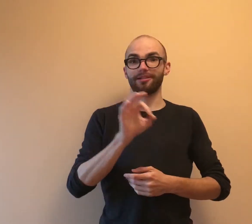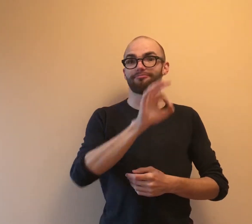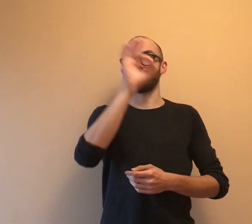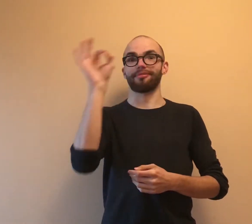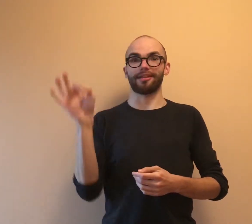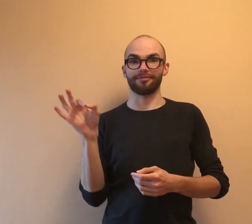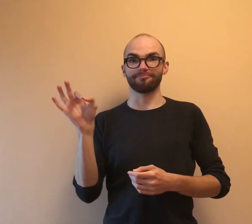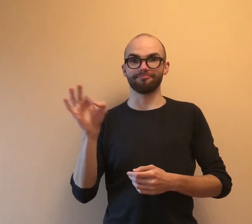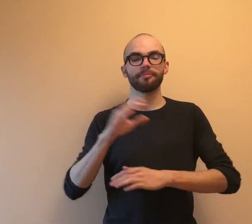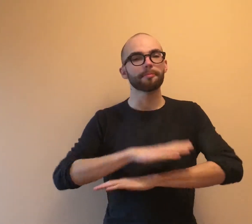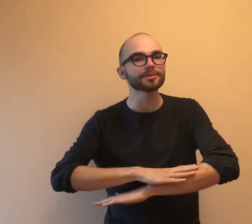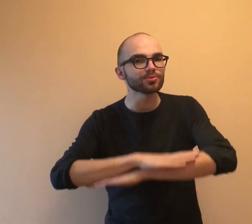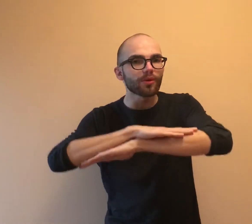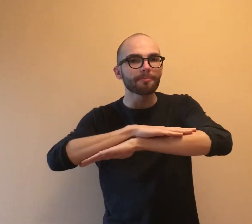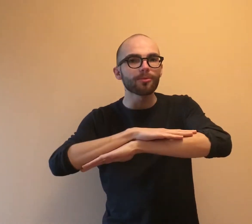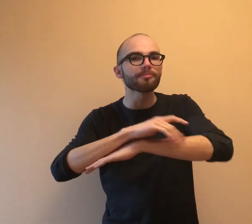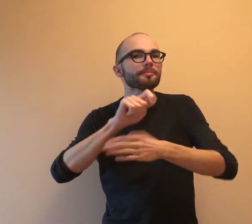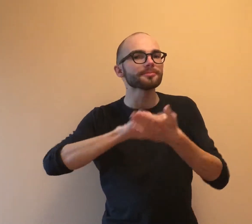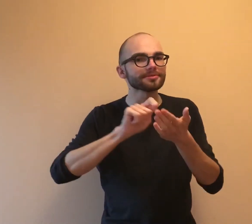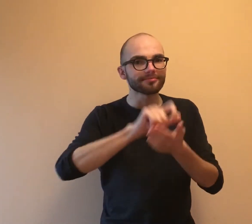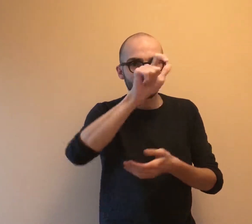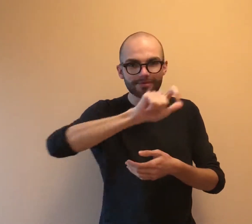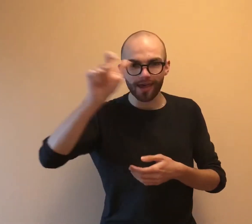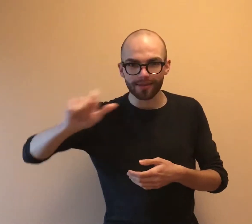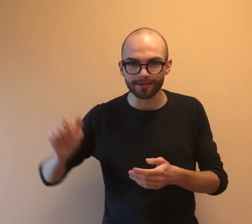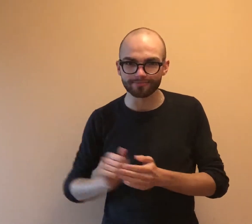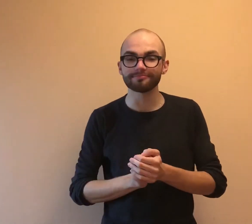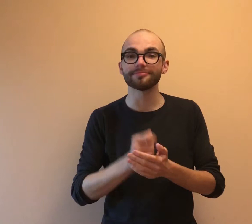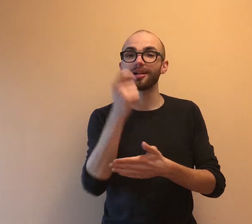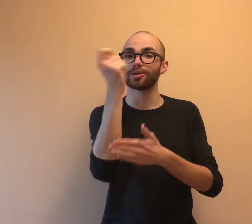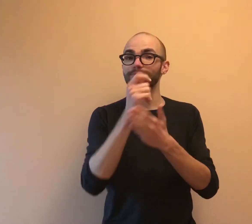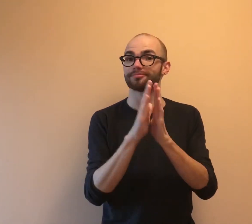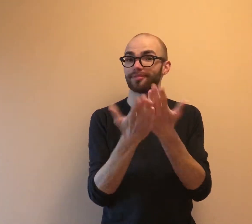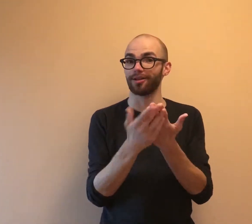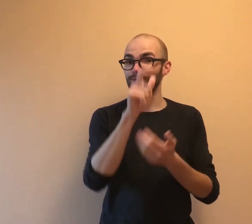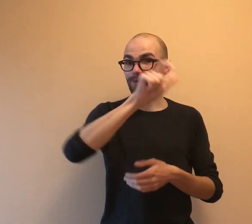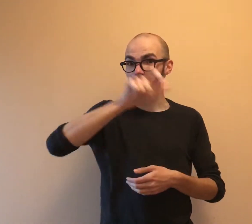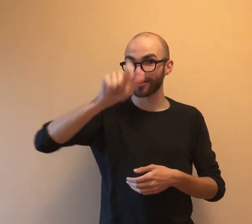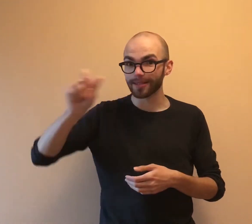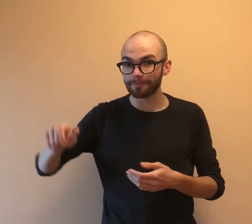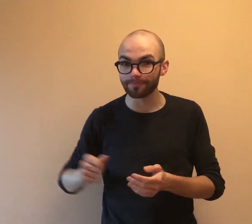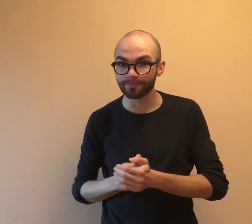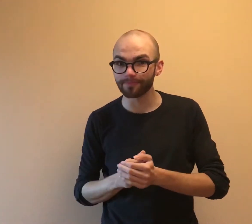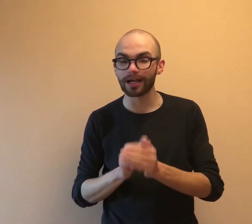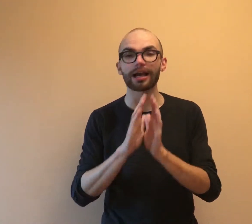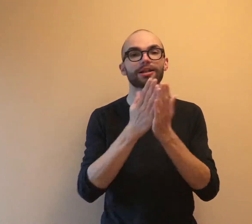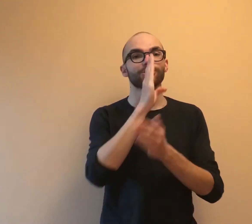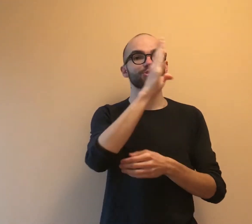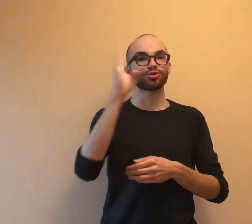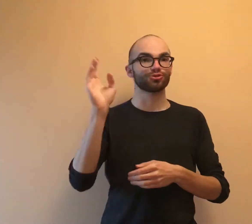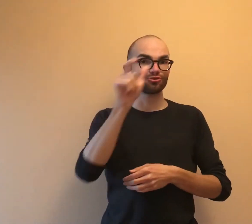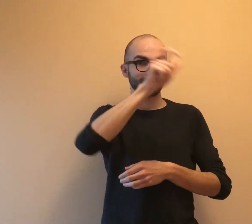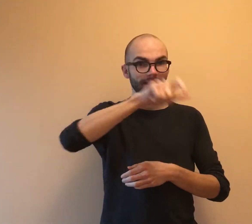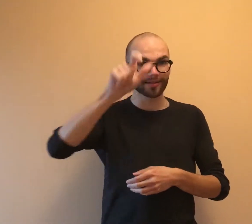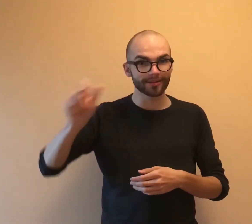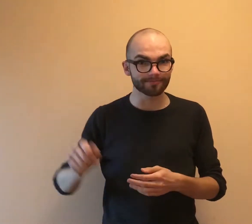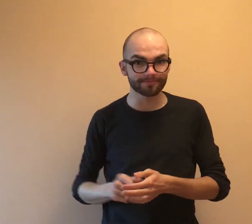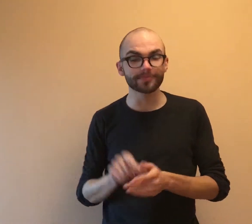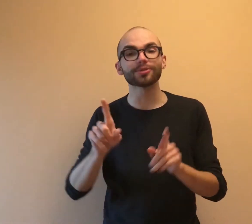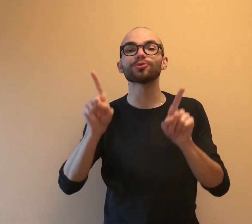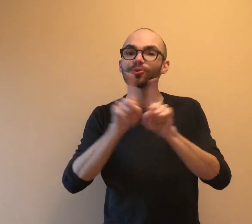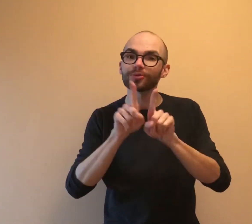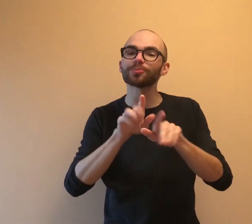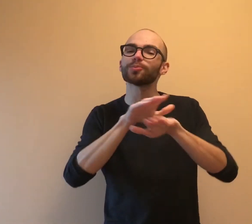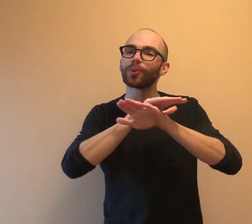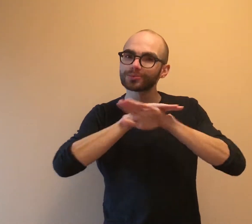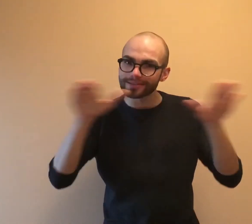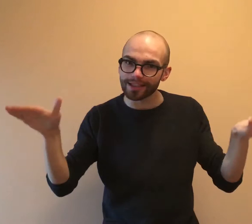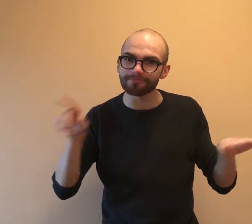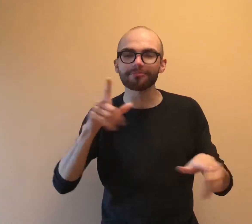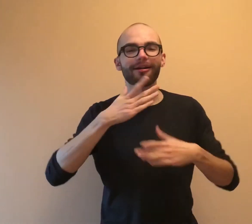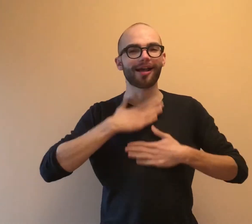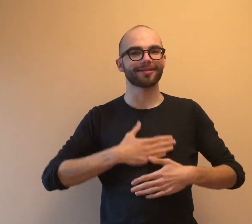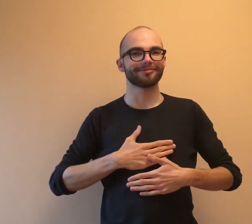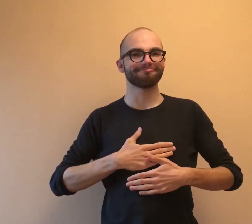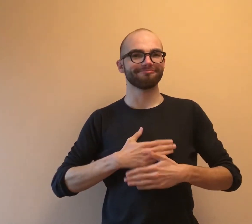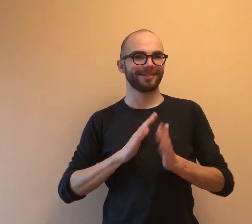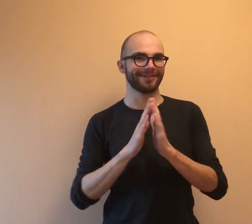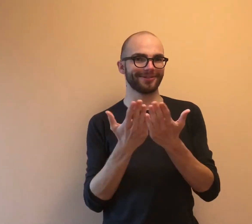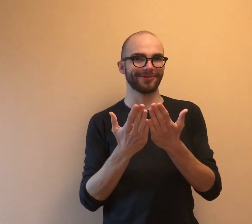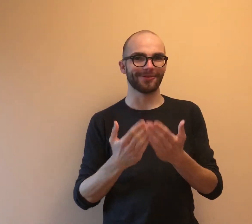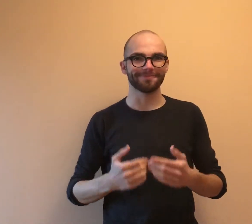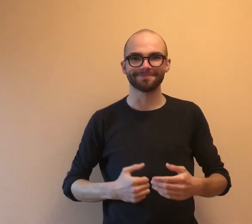Ta dan praznujejo pisatelji, ilustratorji, knjižničarji in tudi ostali, ki imajo radi knjige.